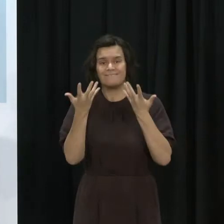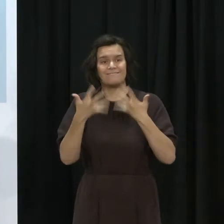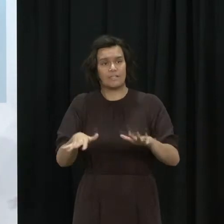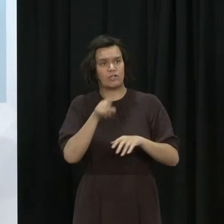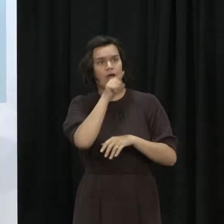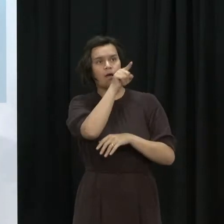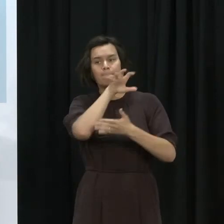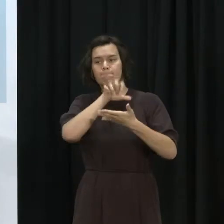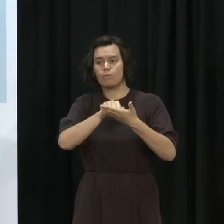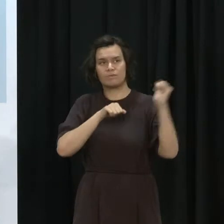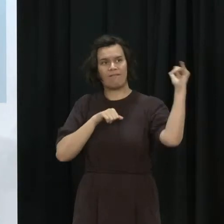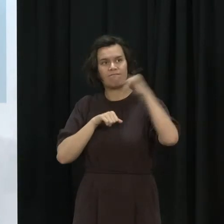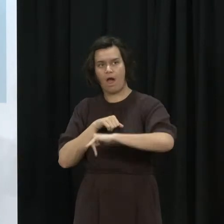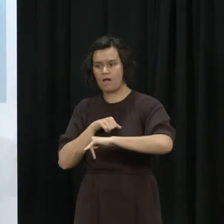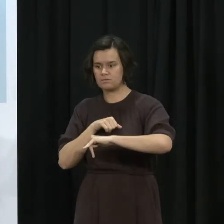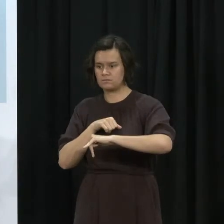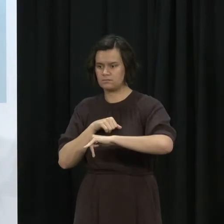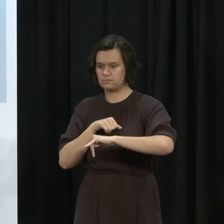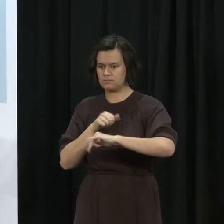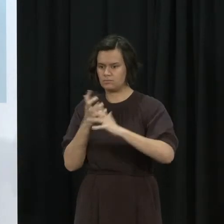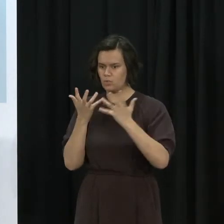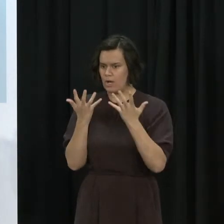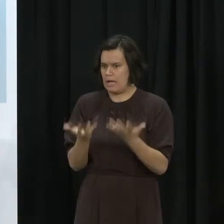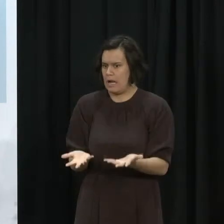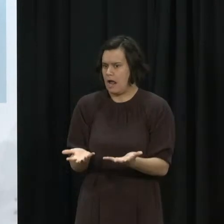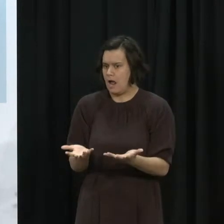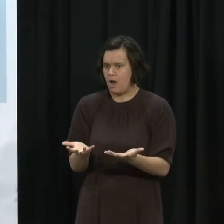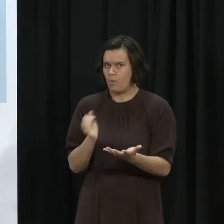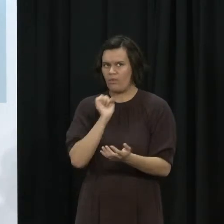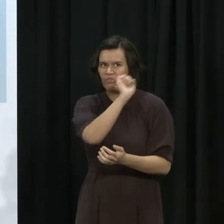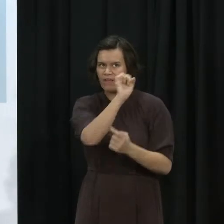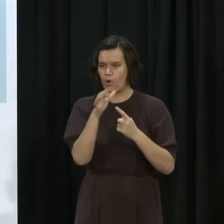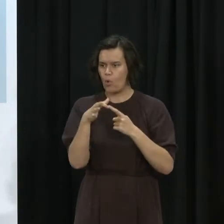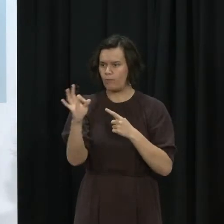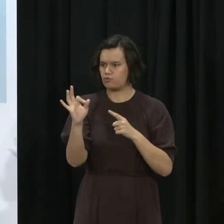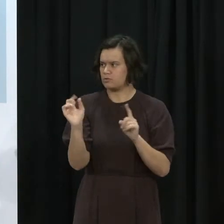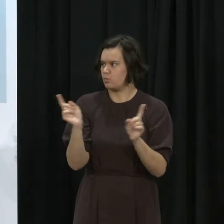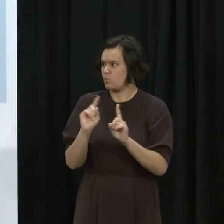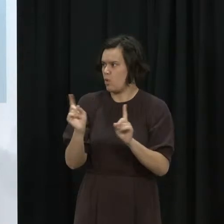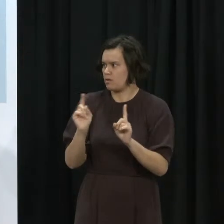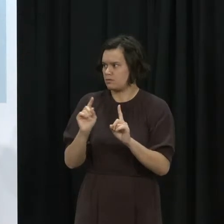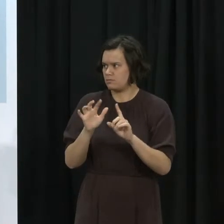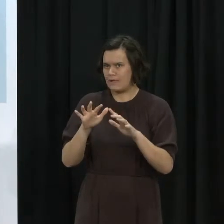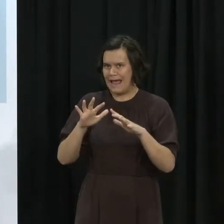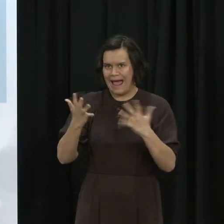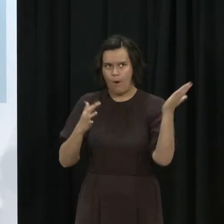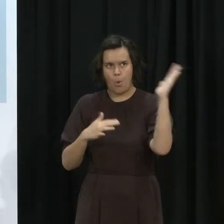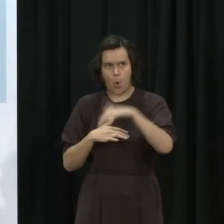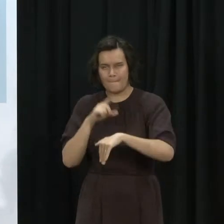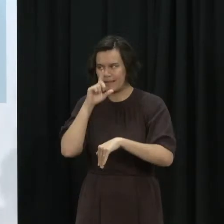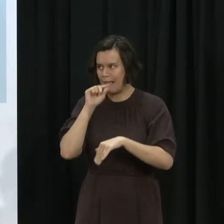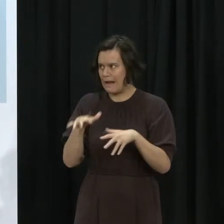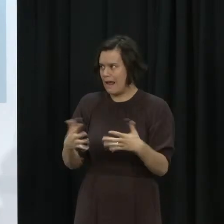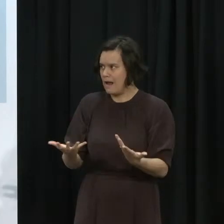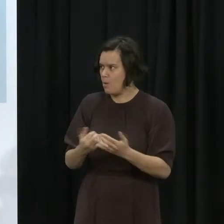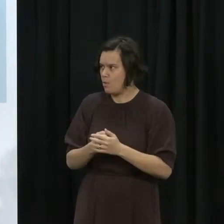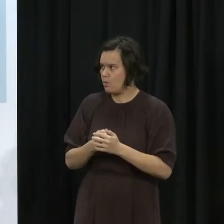He aha nga whiringa kei runga i te teepu mo nga tangata kua tohua nga rererangi. Kia